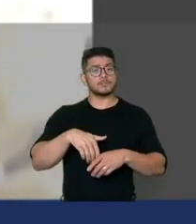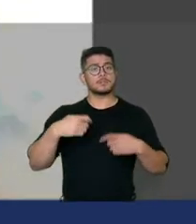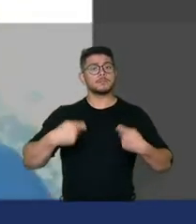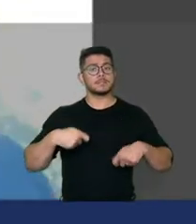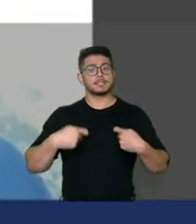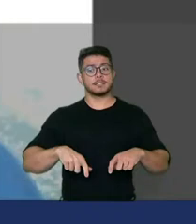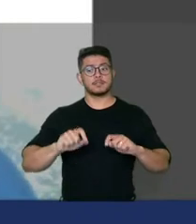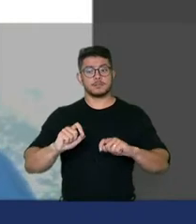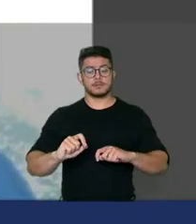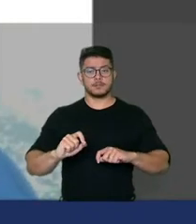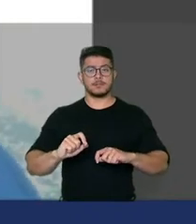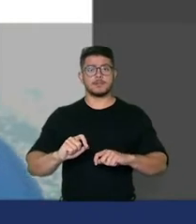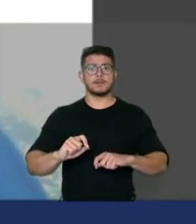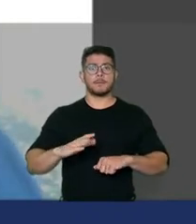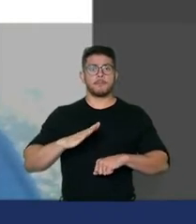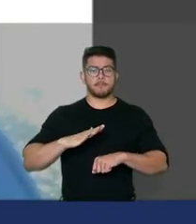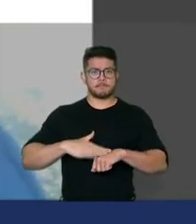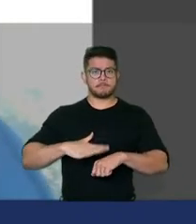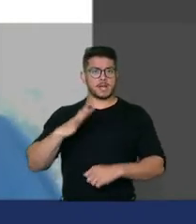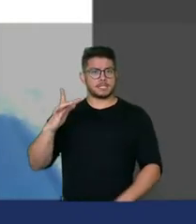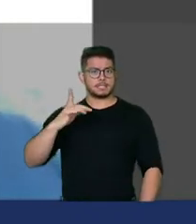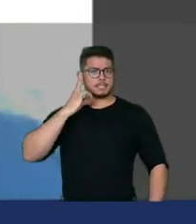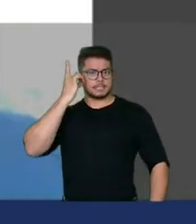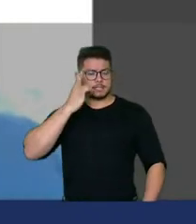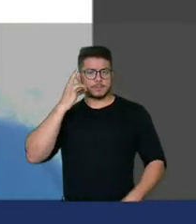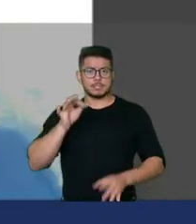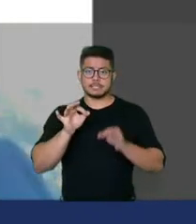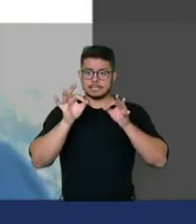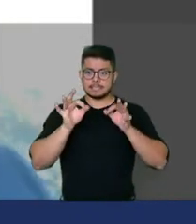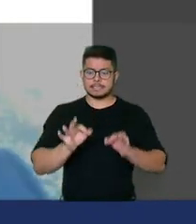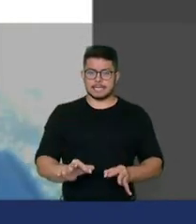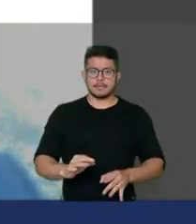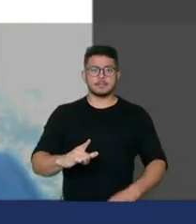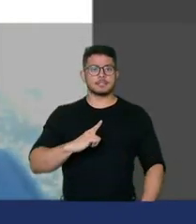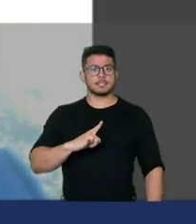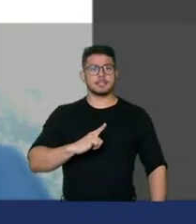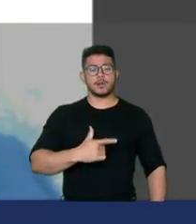ELEIÇÃO, ELEGER UM PARLAMENTO CORRETO, UM PARLAMENTO DE HOMENS E